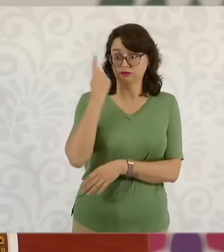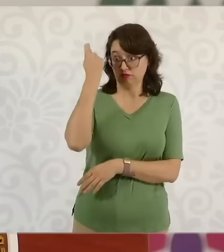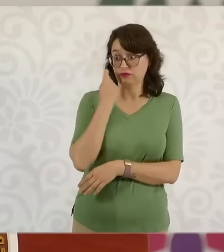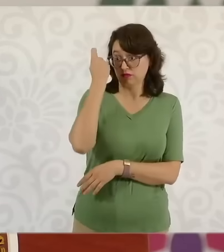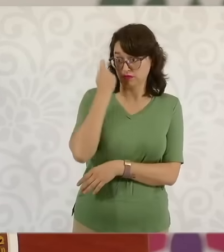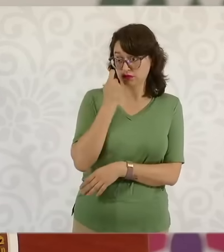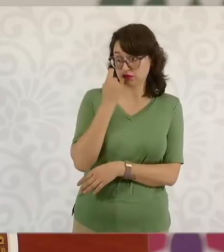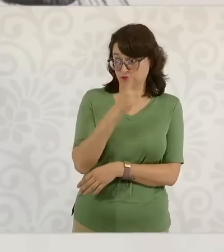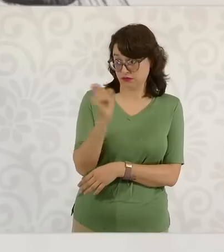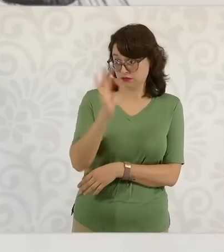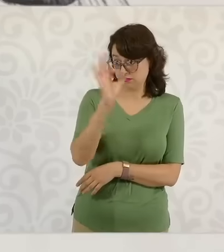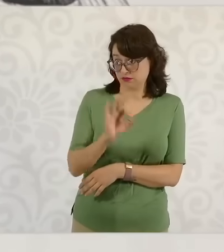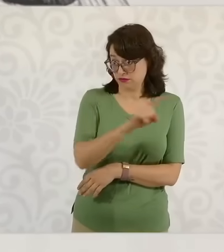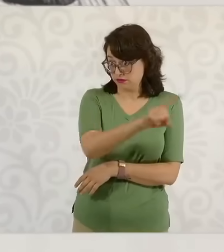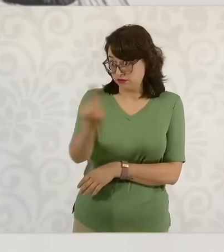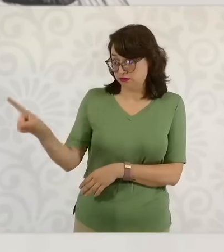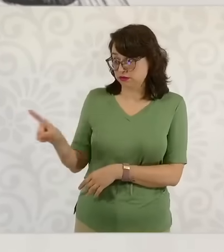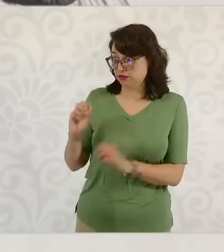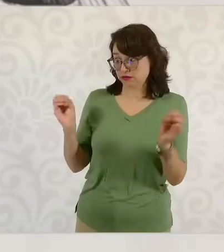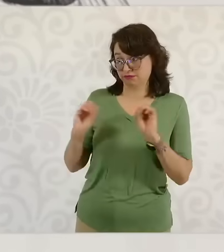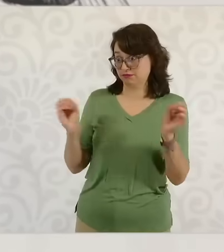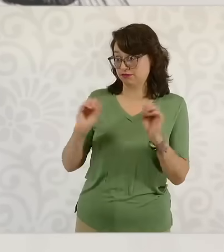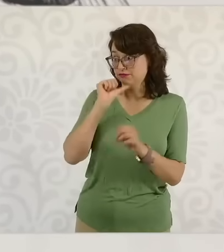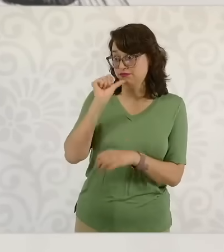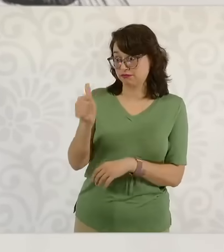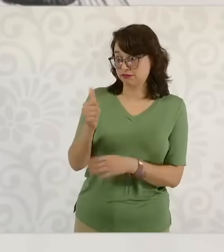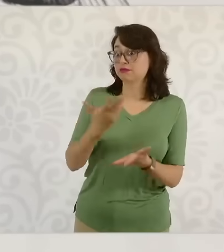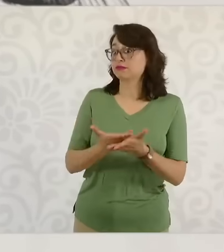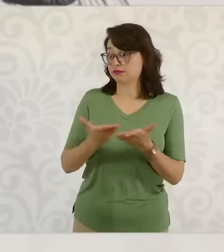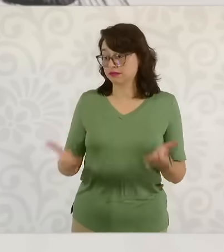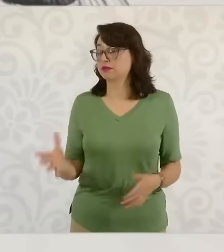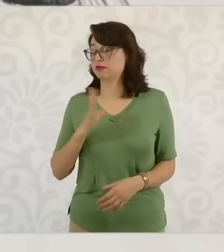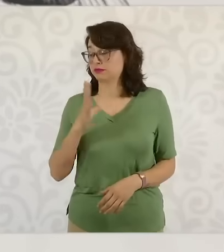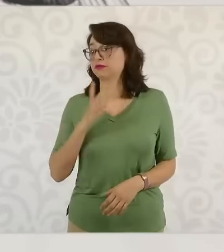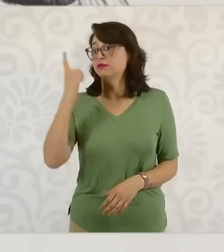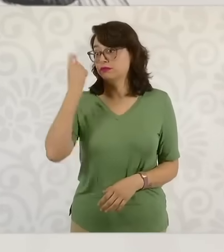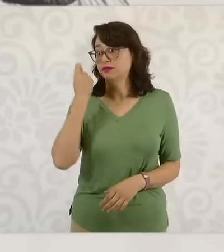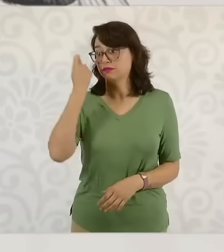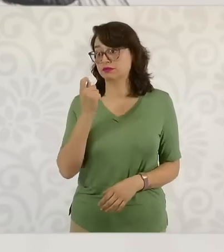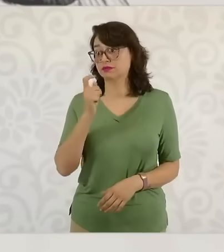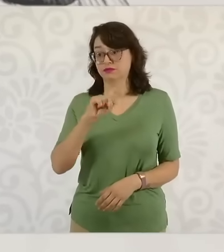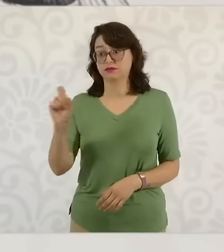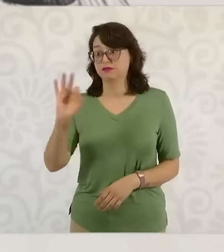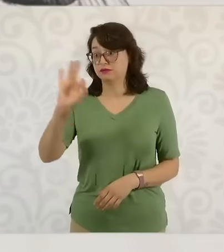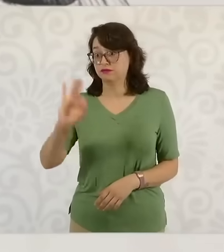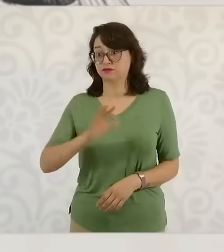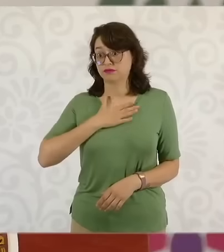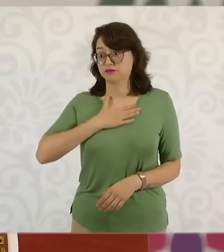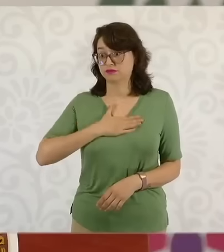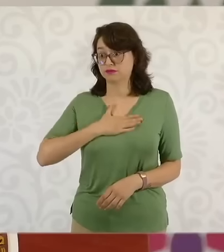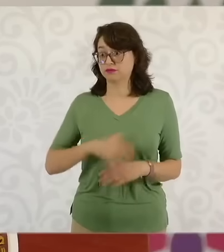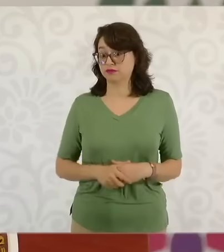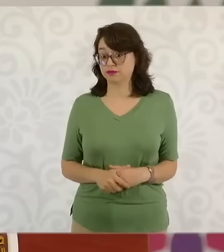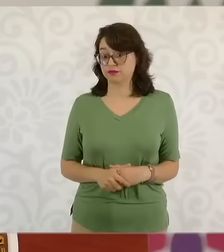través de este esquema entonces es distinta el momento en donde dije esa ese posicionamiento